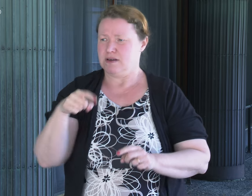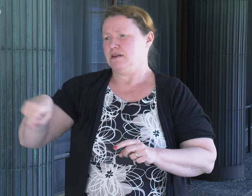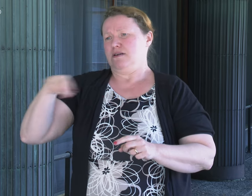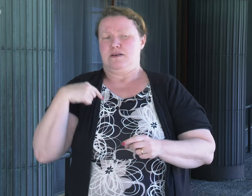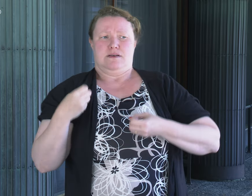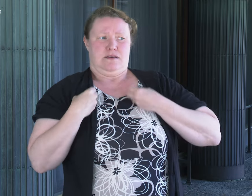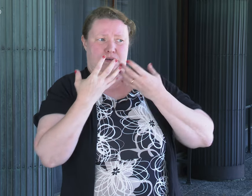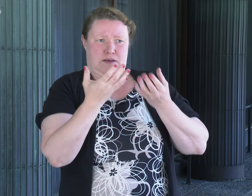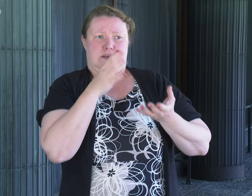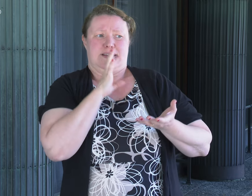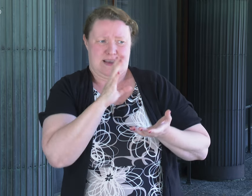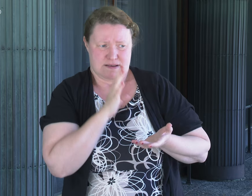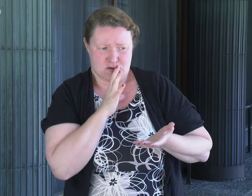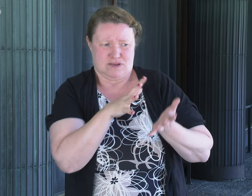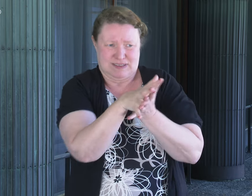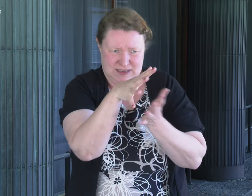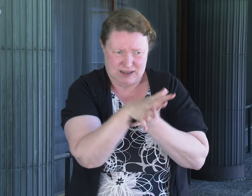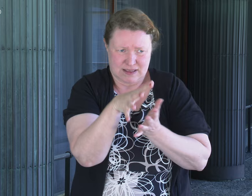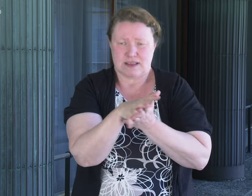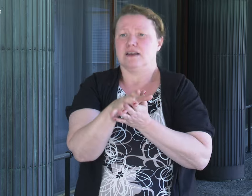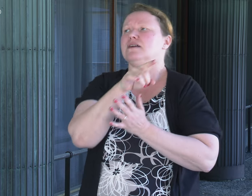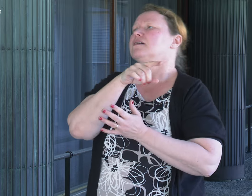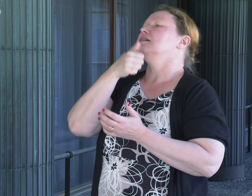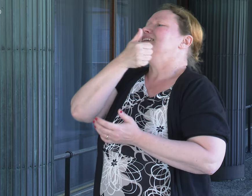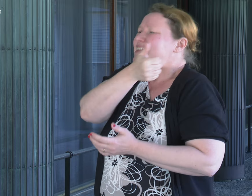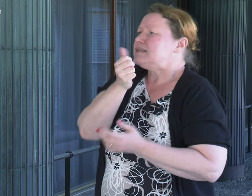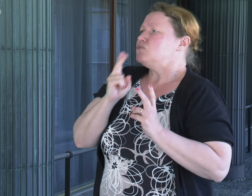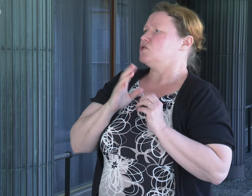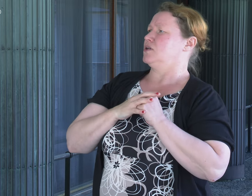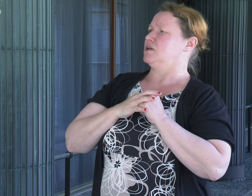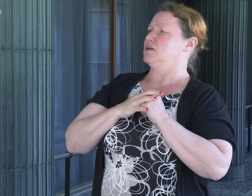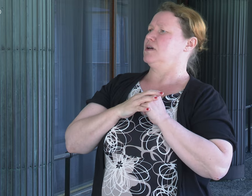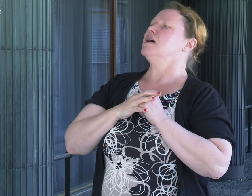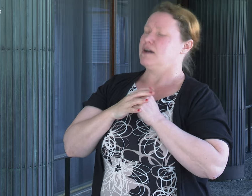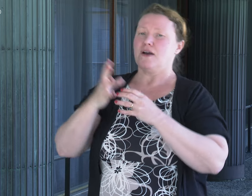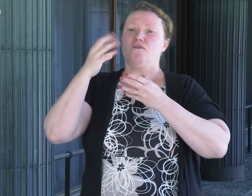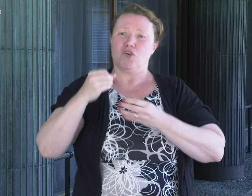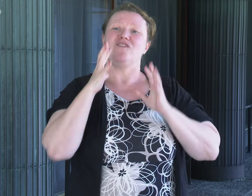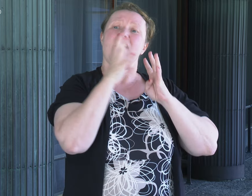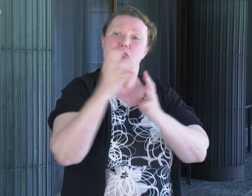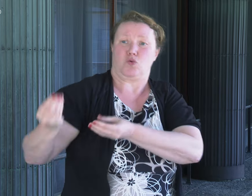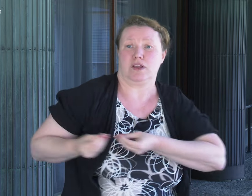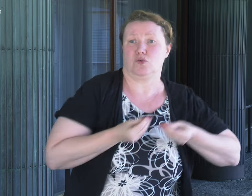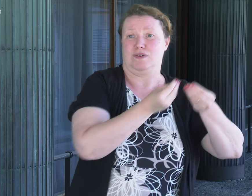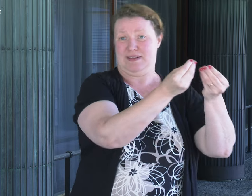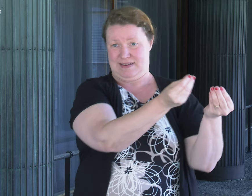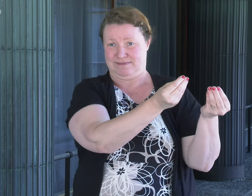Kertomamme pohjalta hän pystyy viemään asiaa eteenpäin Kela-valtuustoon.